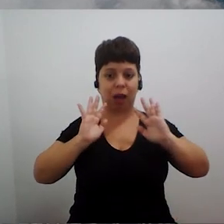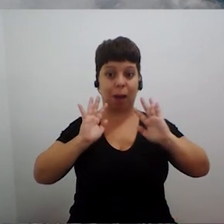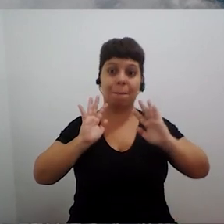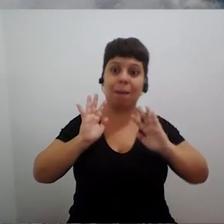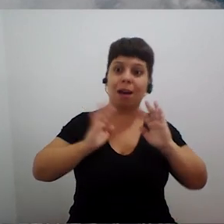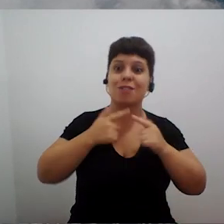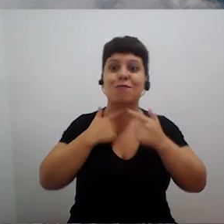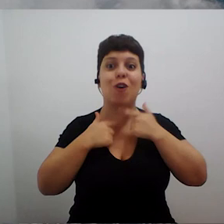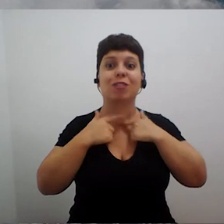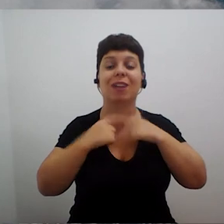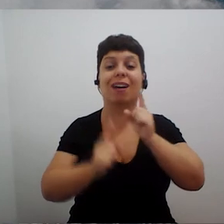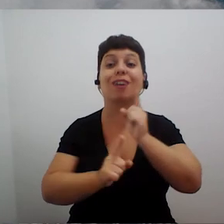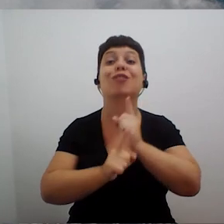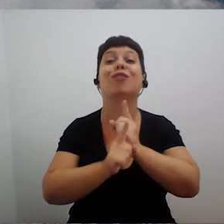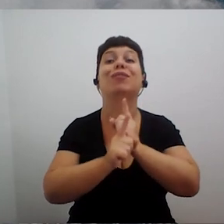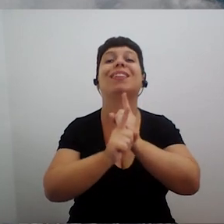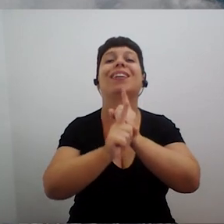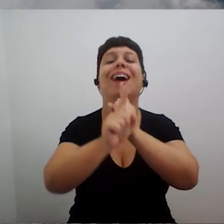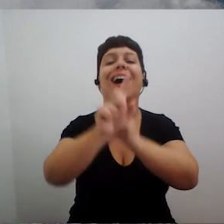De encontrar Iemanjá